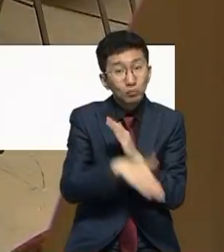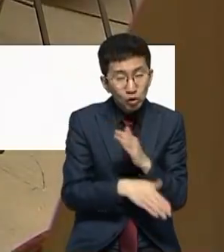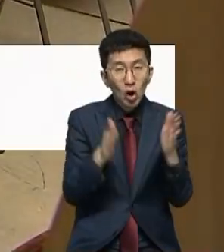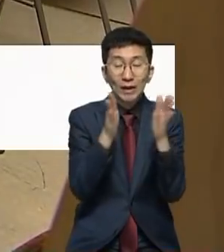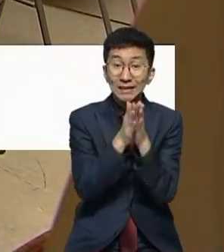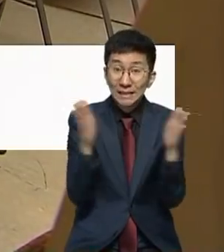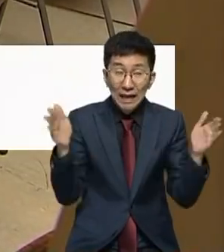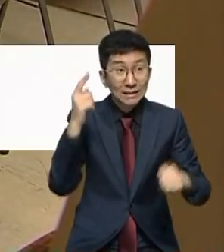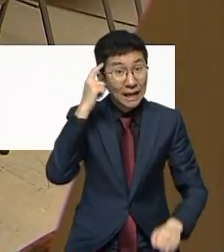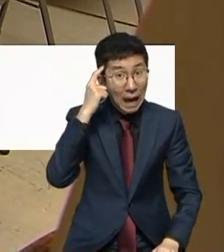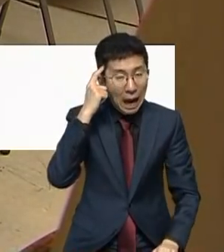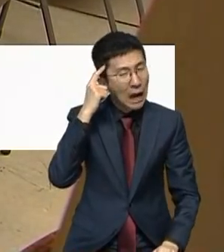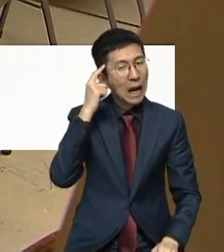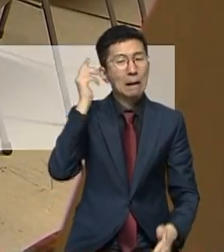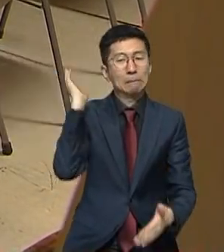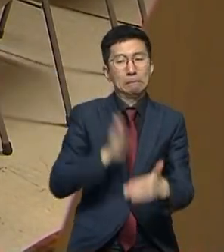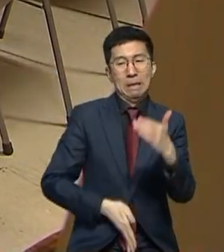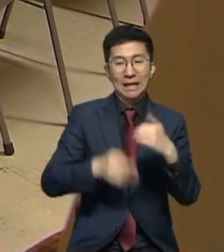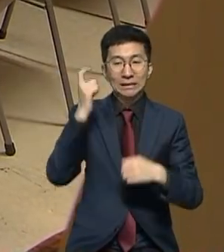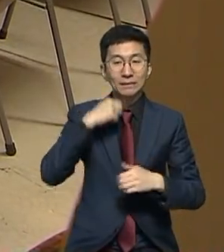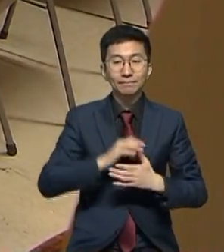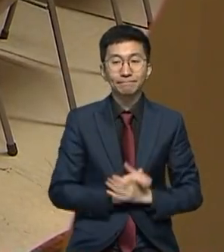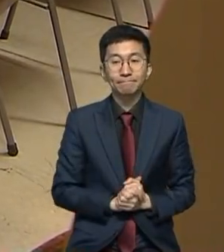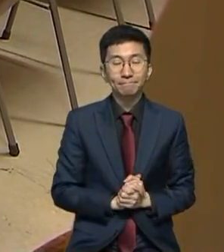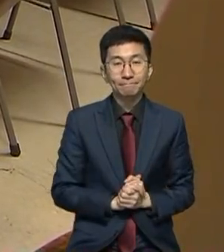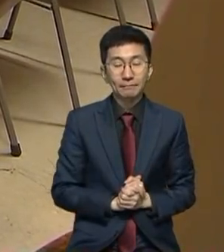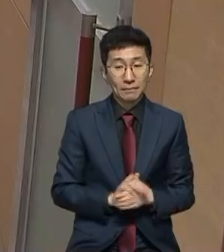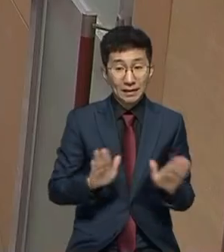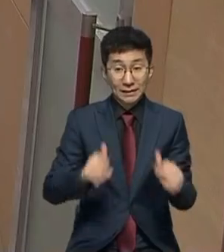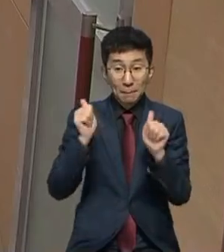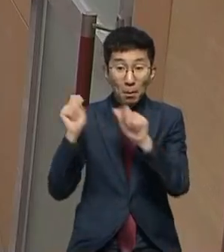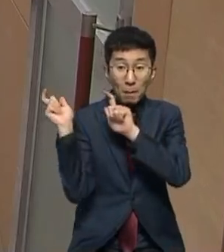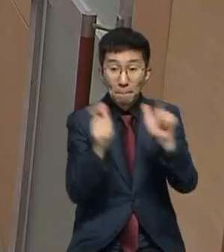도입도 불투명해졌습니다. 이번 법원 결정이 식당, 카페와 노래방,